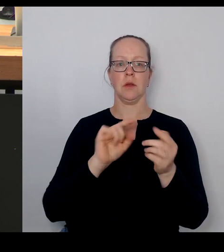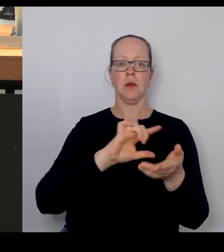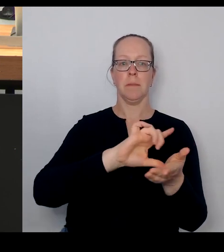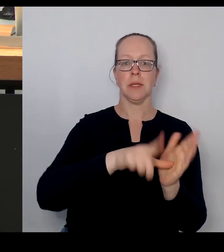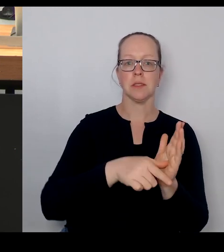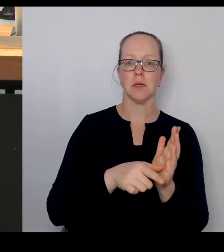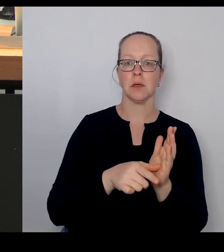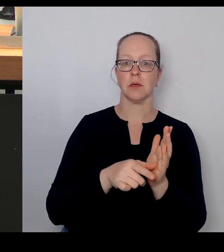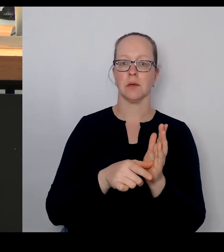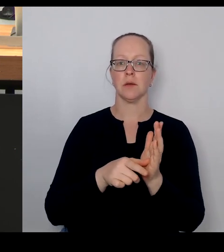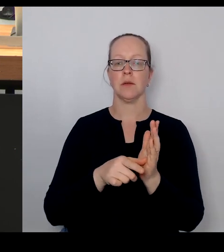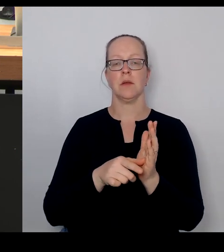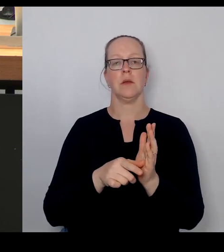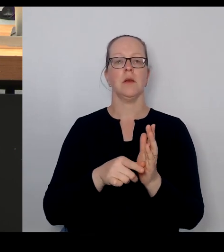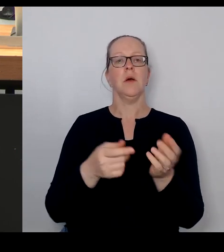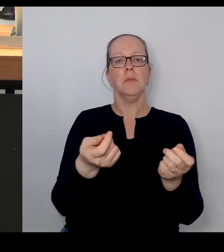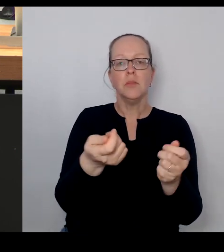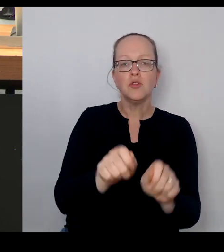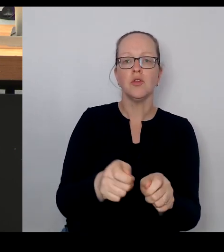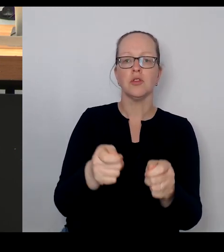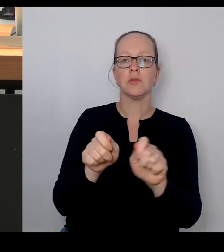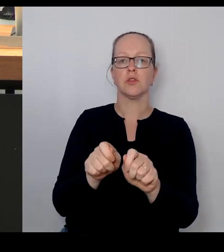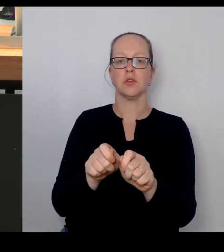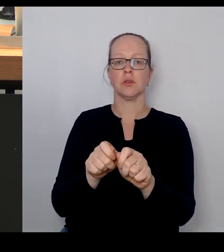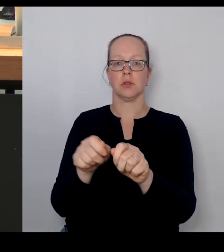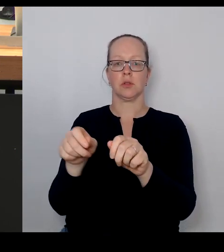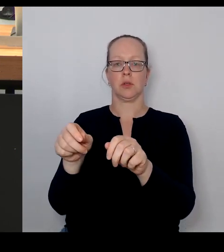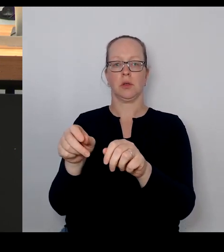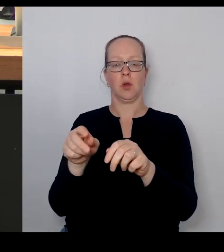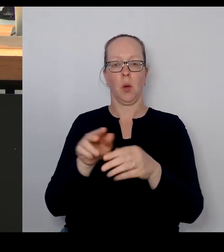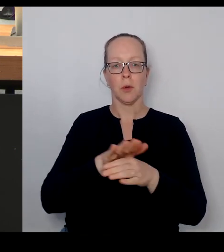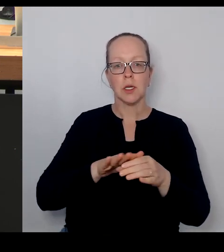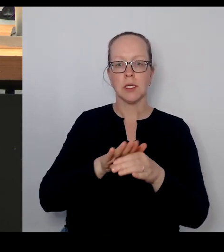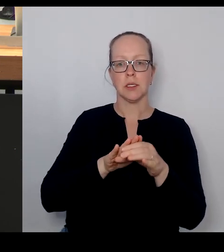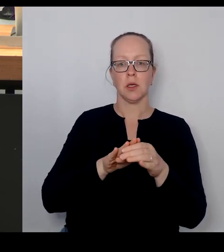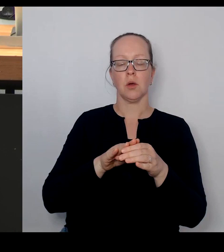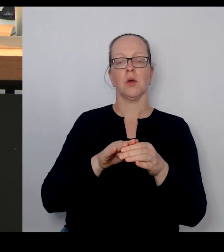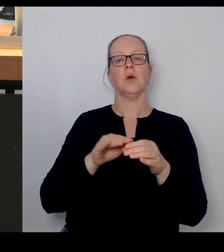eine Ex Regierende Bürgermeisterin und Noch SPD Vorsitzende hat erklärt,